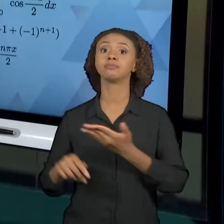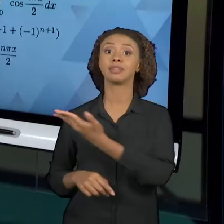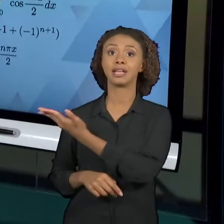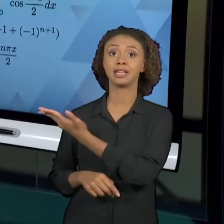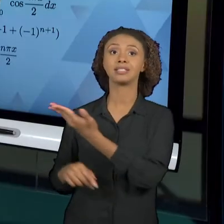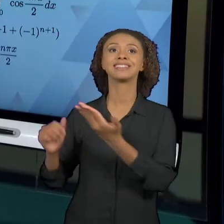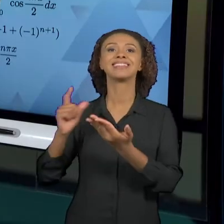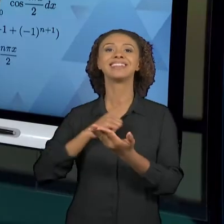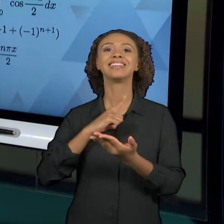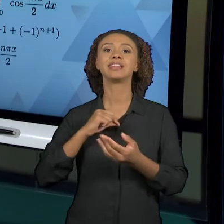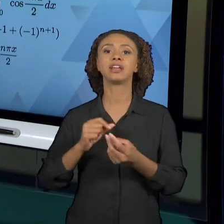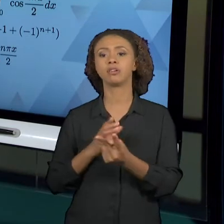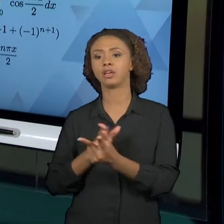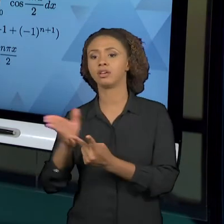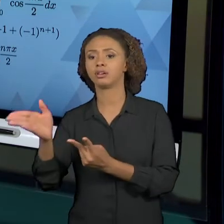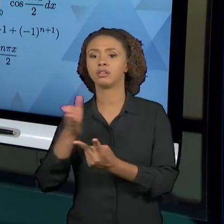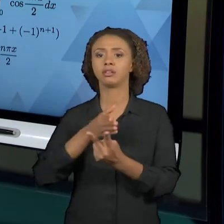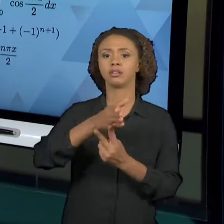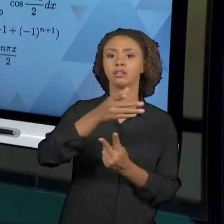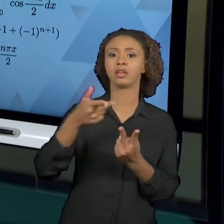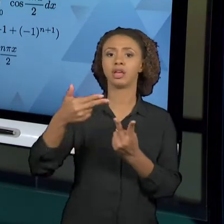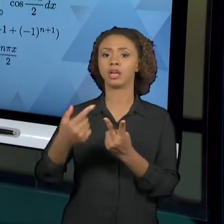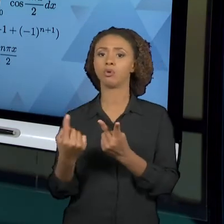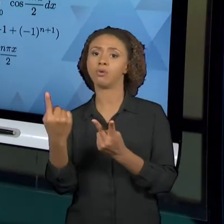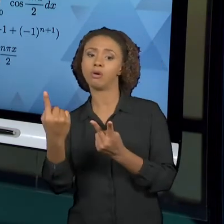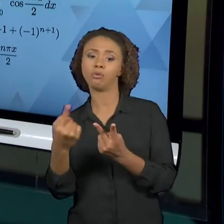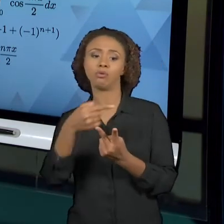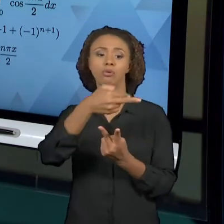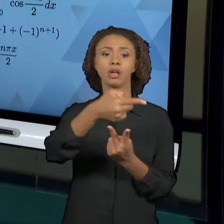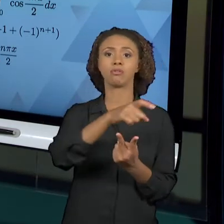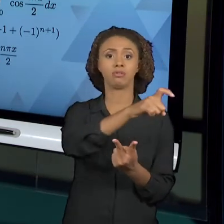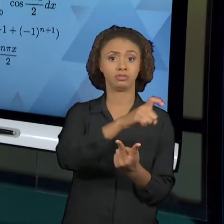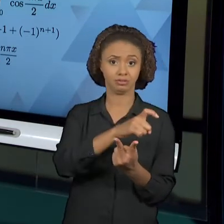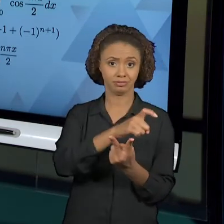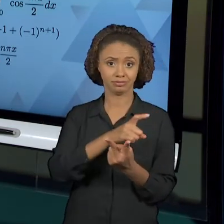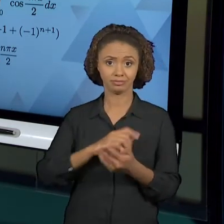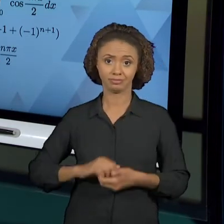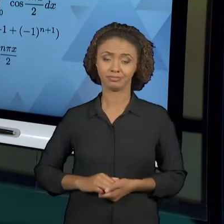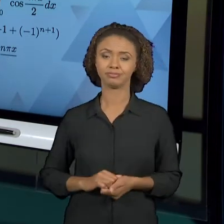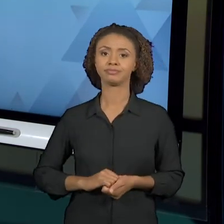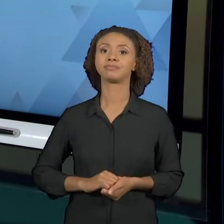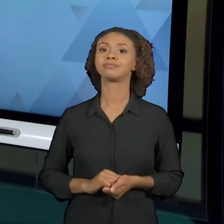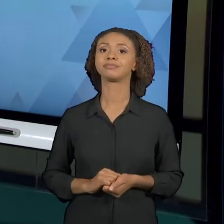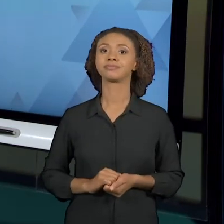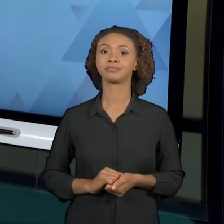UM E DEPOIS IGUAL A "X". [SOM AMBIENTE]